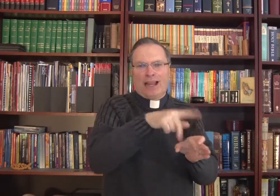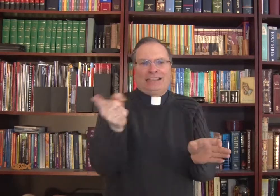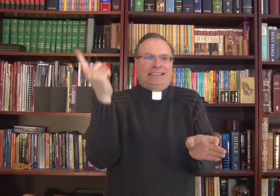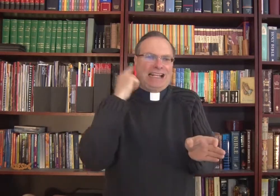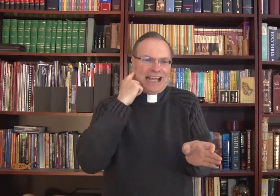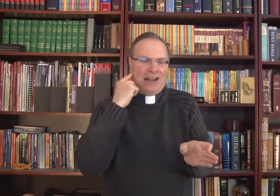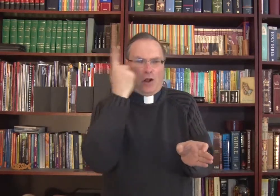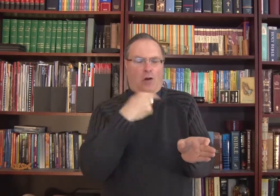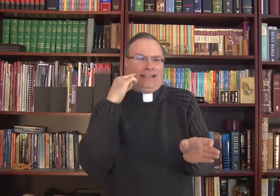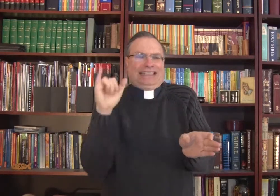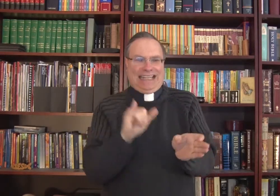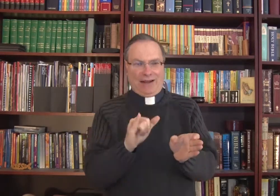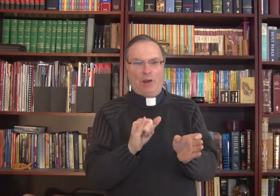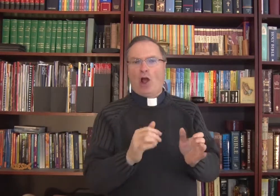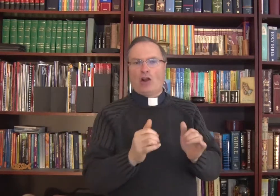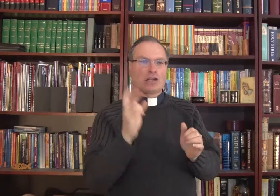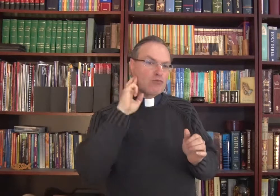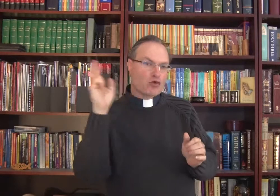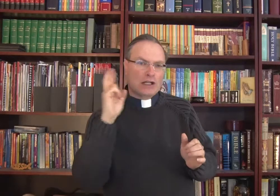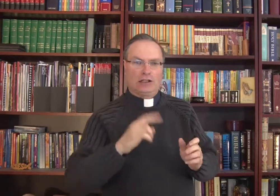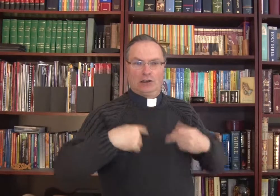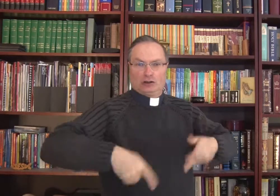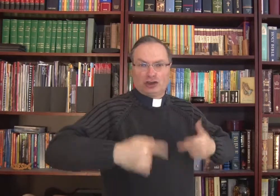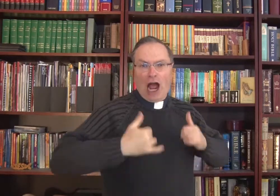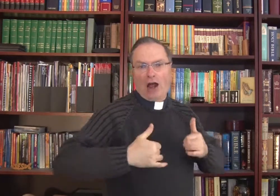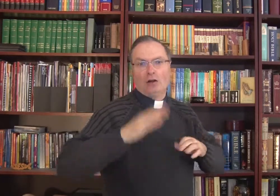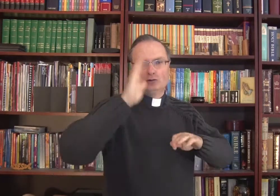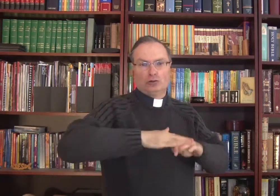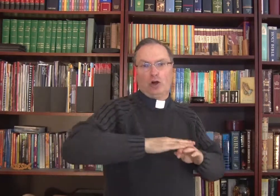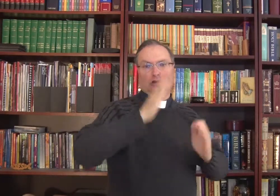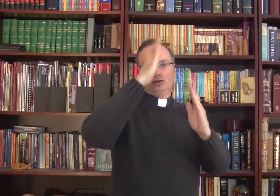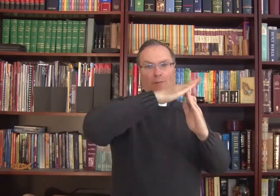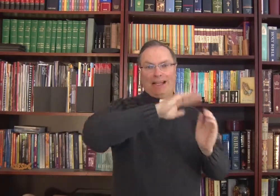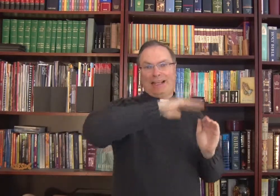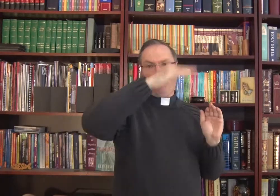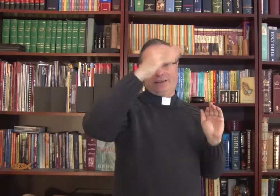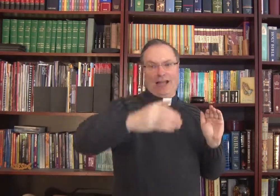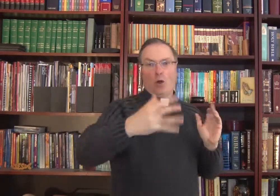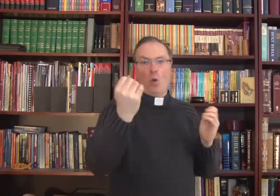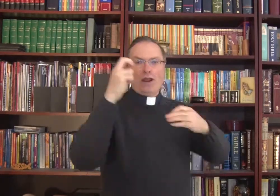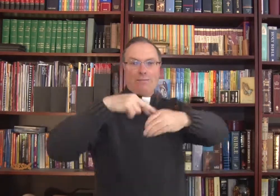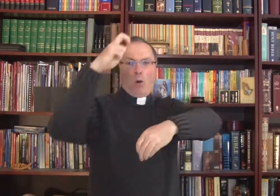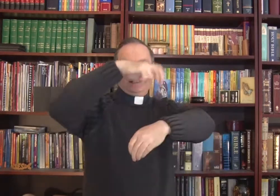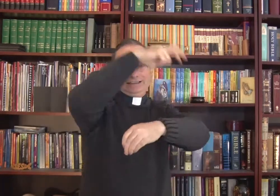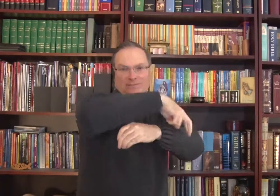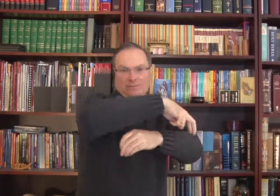À les entendre, on dirait un bruit de chars sur le sommet des montagnes où ils bondissent,